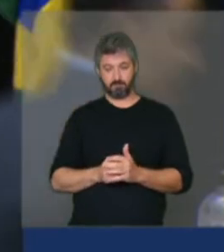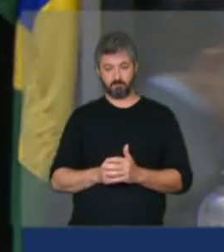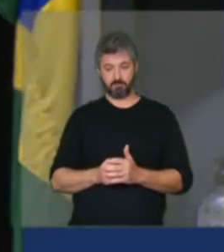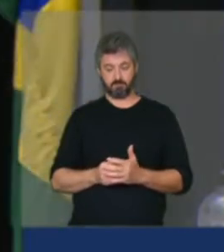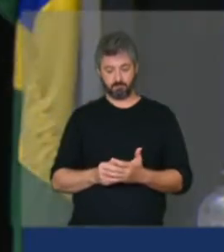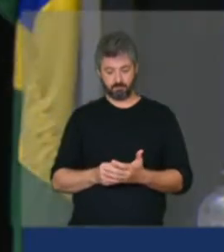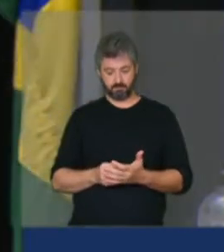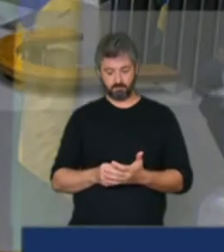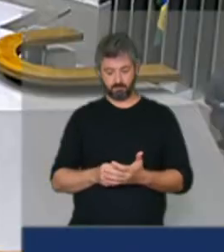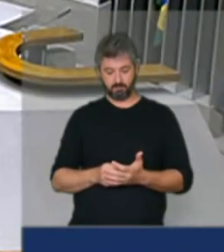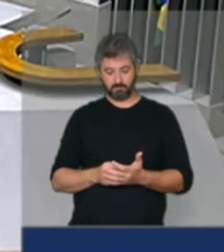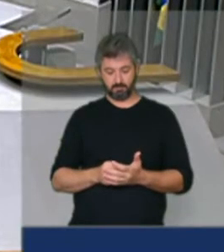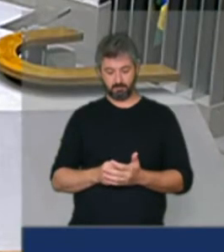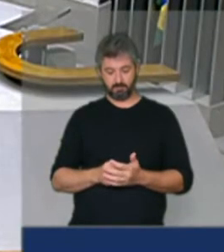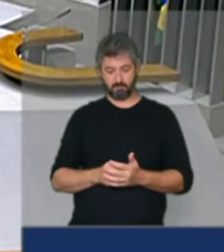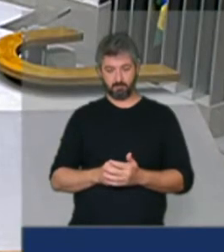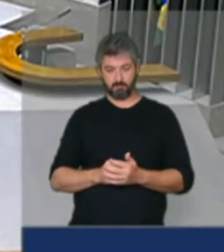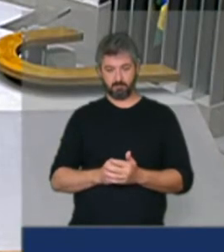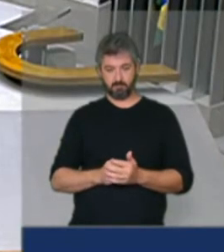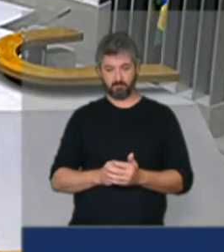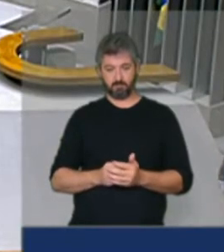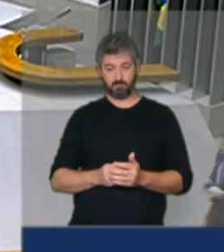DEPUTADO É... DARCY MATOS, SANTA CATARINA, E AGORA VAMOS ENTÃO CHEGAR NA BAHIA COM A